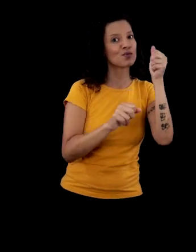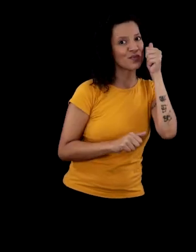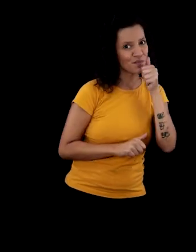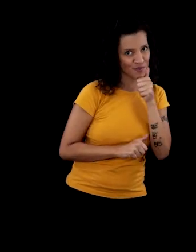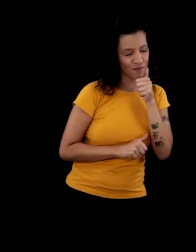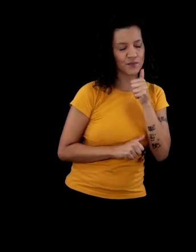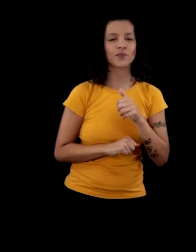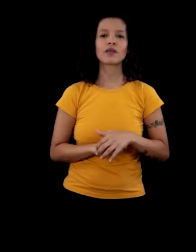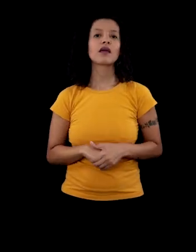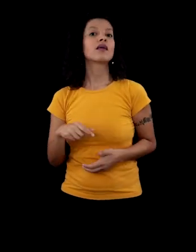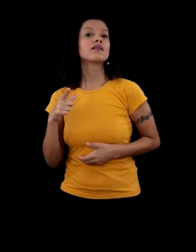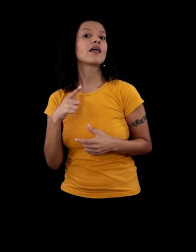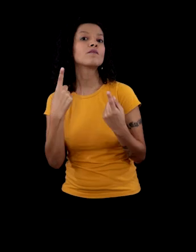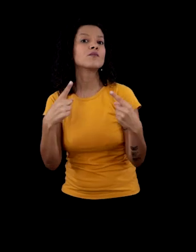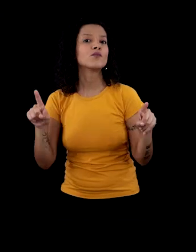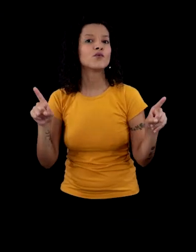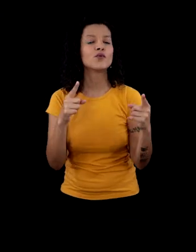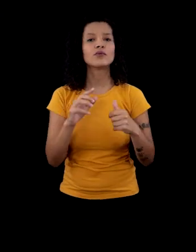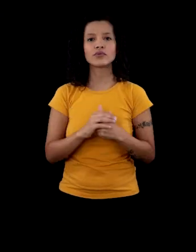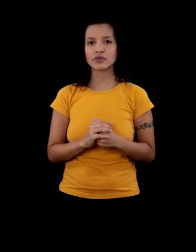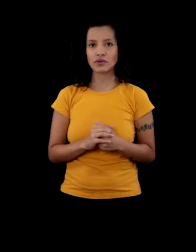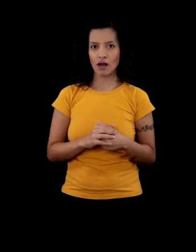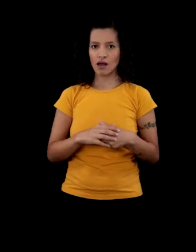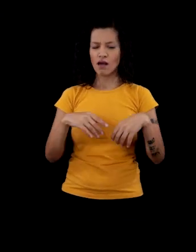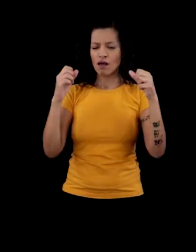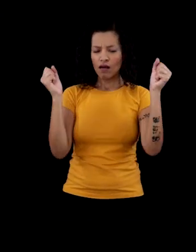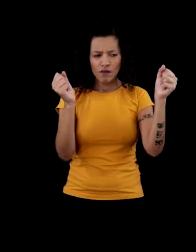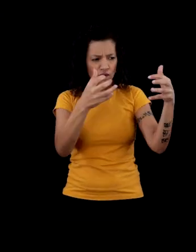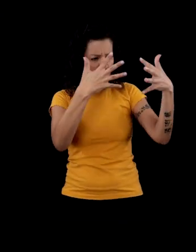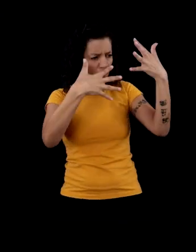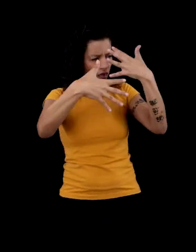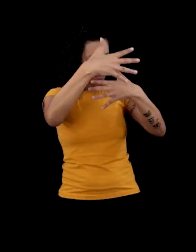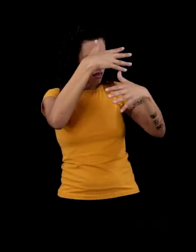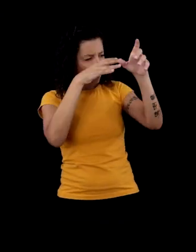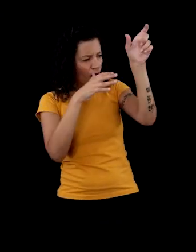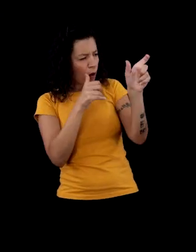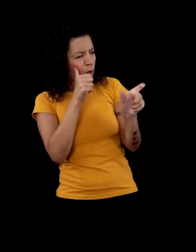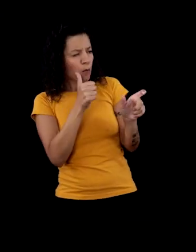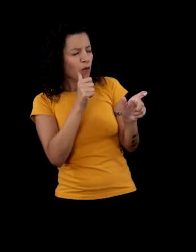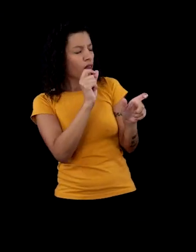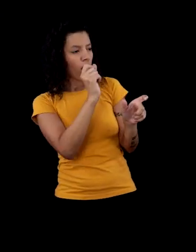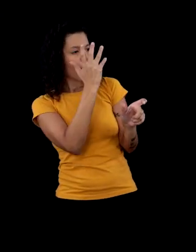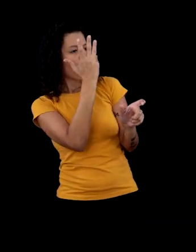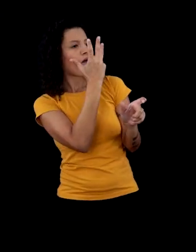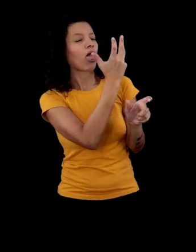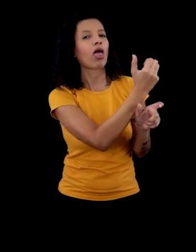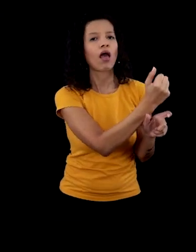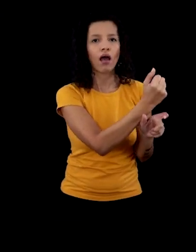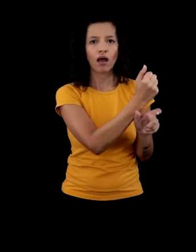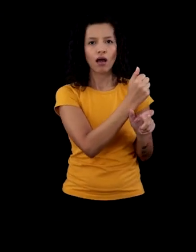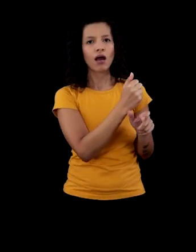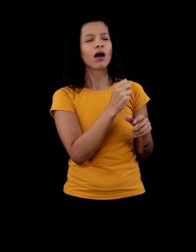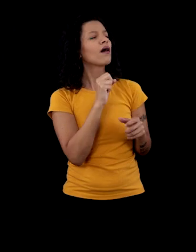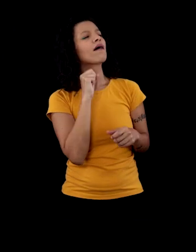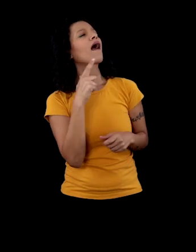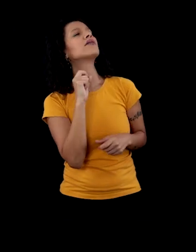porque canto aquela música “Quem é essa mulher?” e digo: “Me diga, garçom”